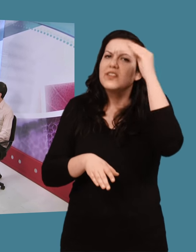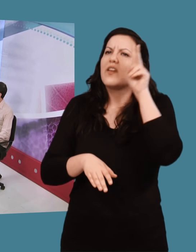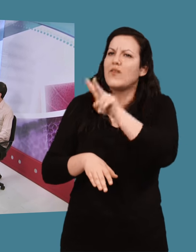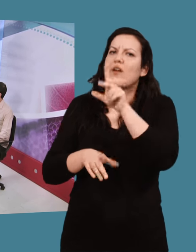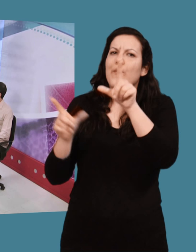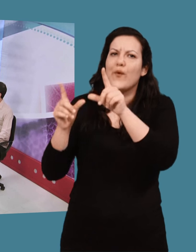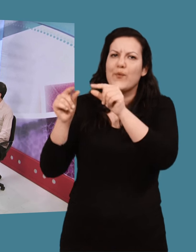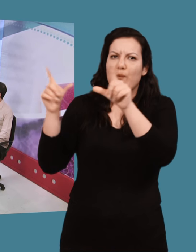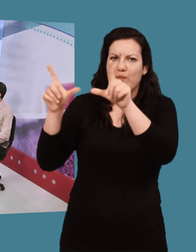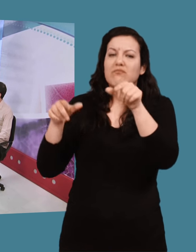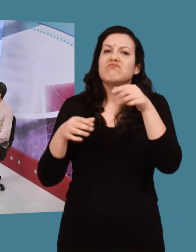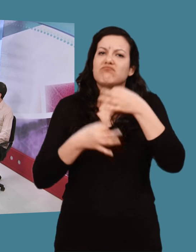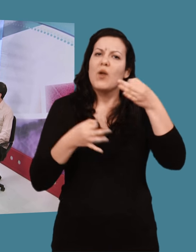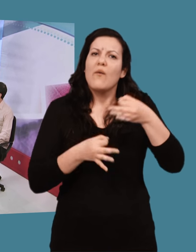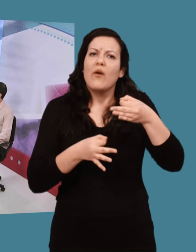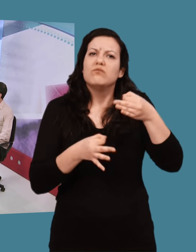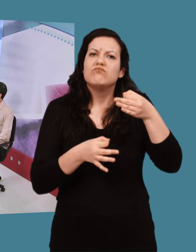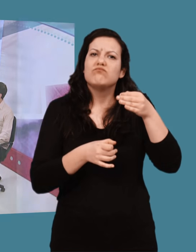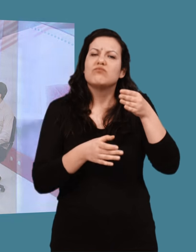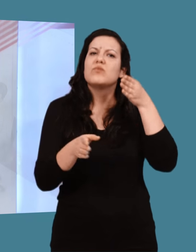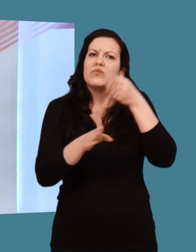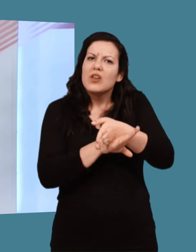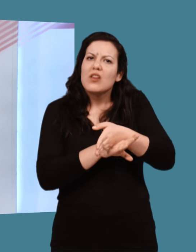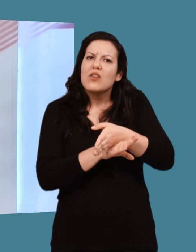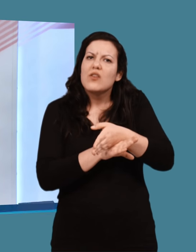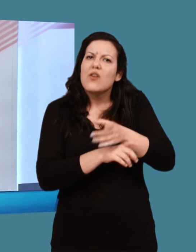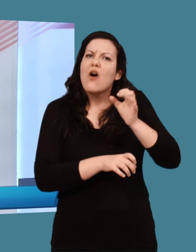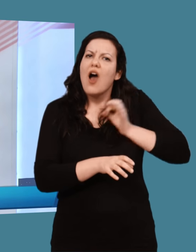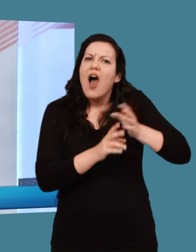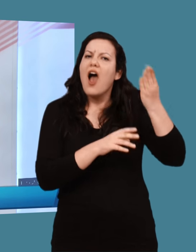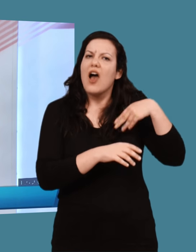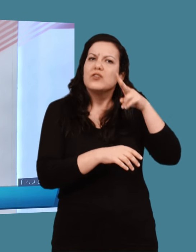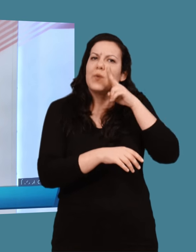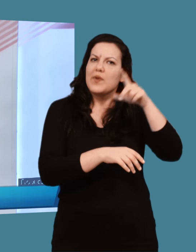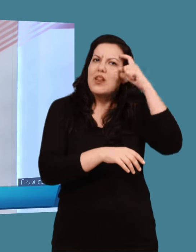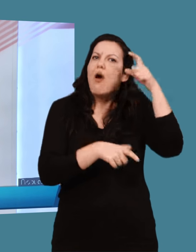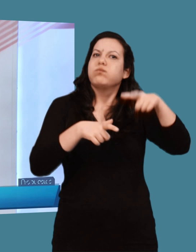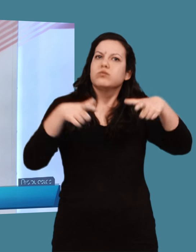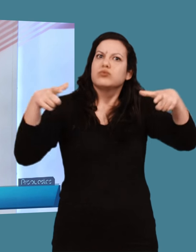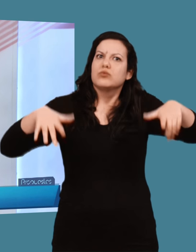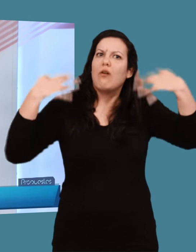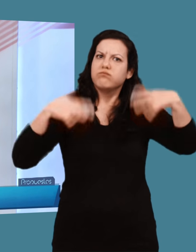Si la verdad que el ingreso desde el año 2010 ella ha crecido de manera exponencial.